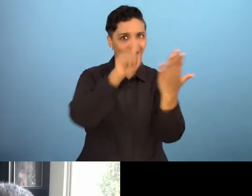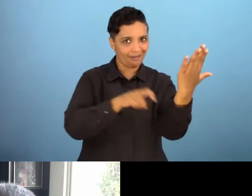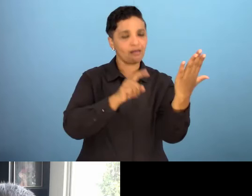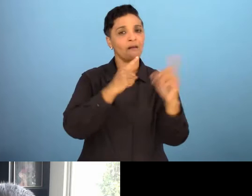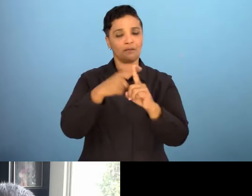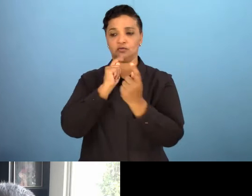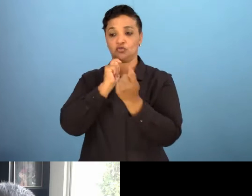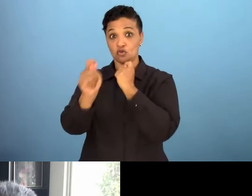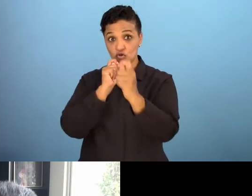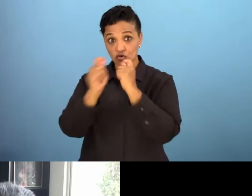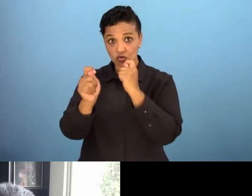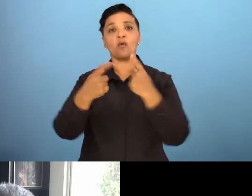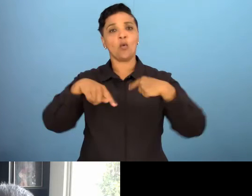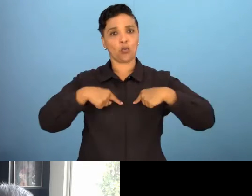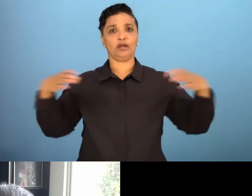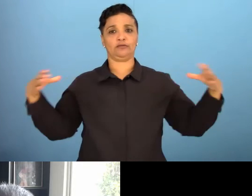Después de los hallazgos que definieron la muestra y diseñaron los instrumentos, tuvimos un par de